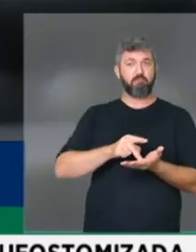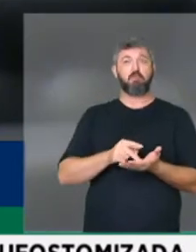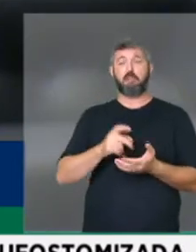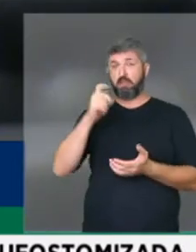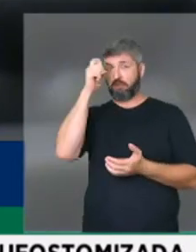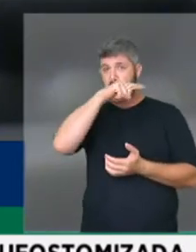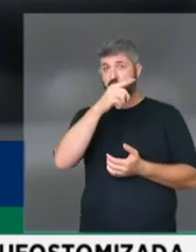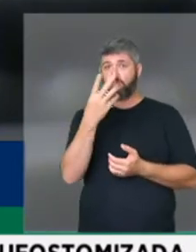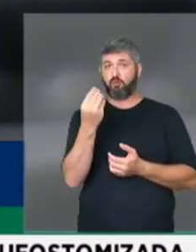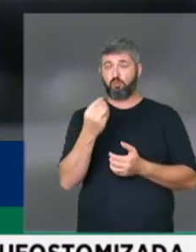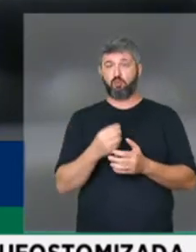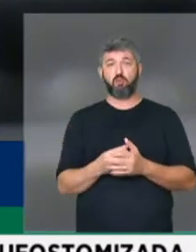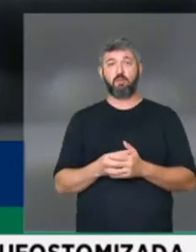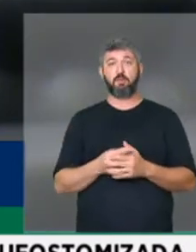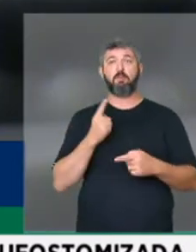PERMITE, COMO MARCA UMA DATA, PERMITE QUE ESSE DEBATE